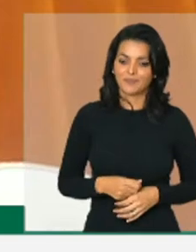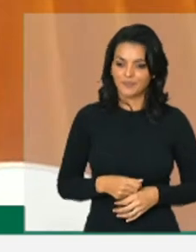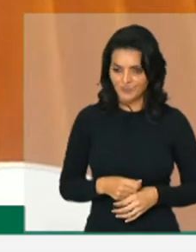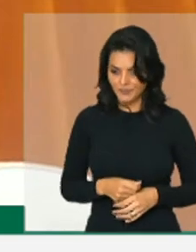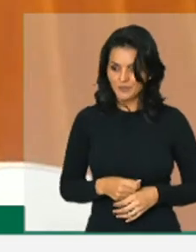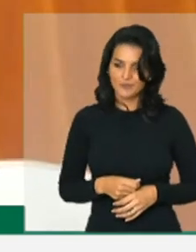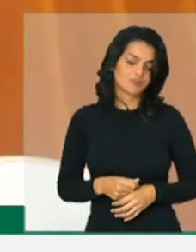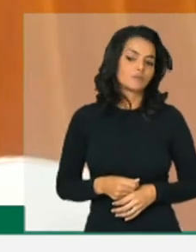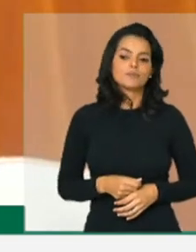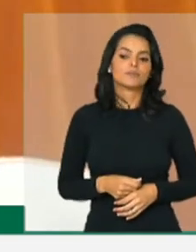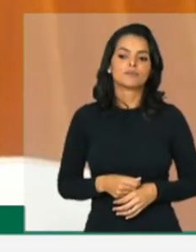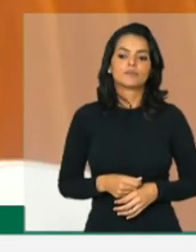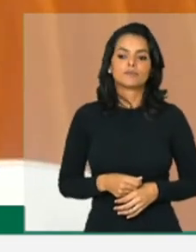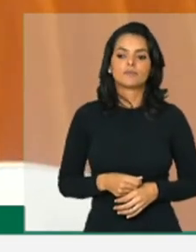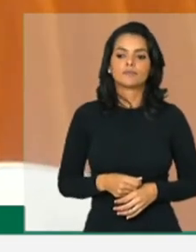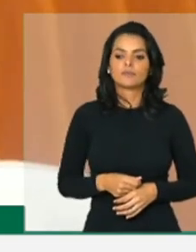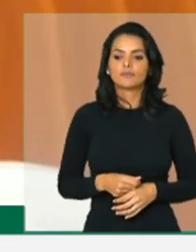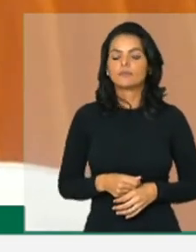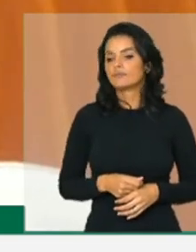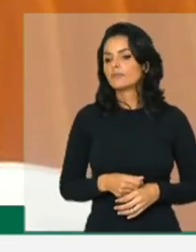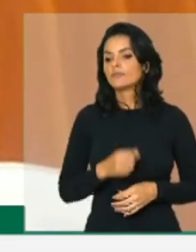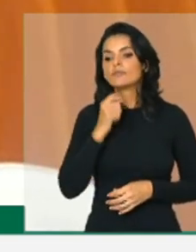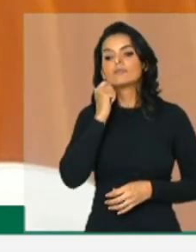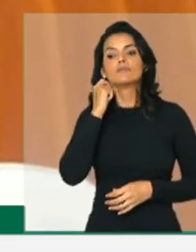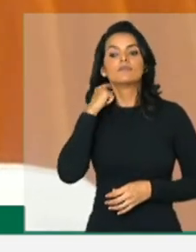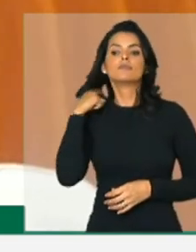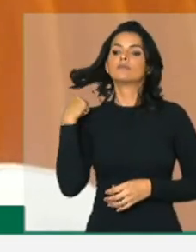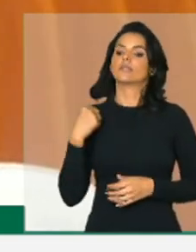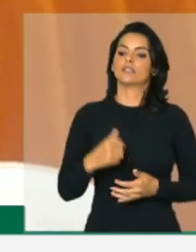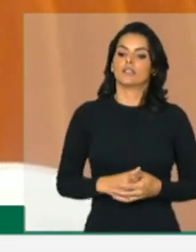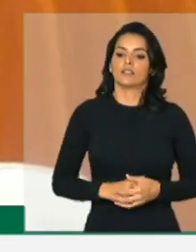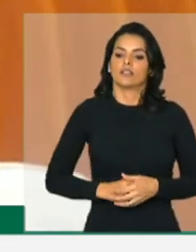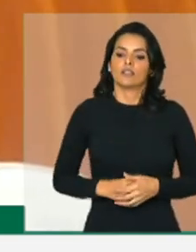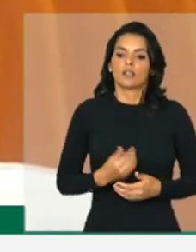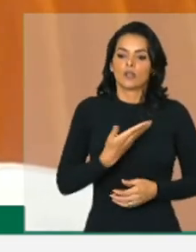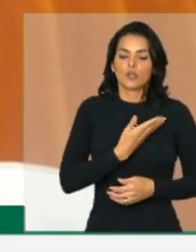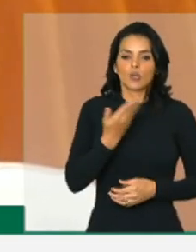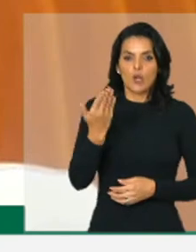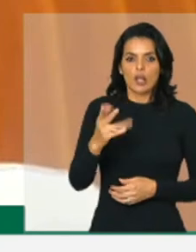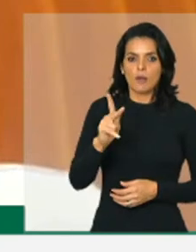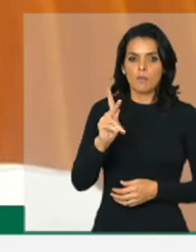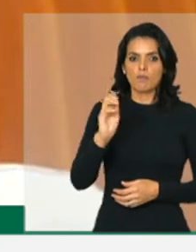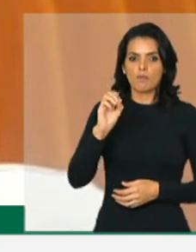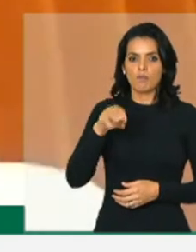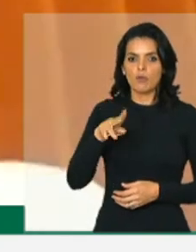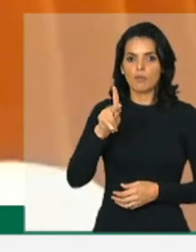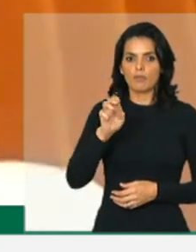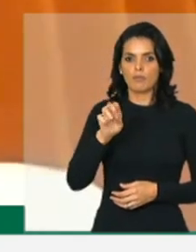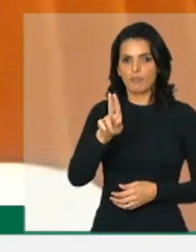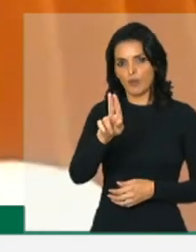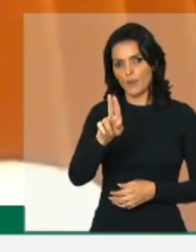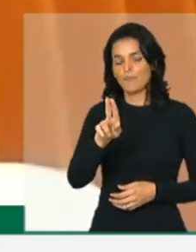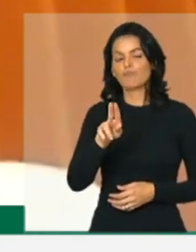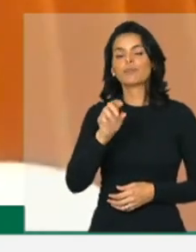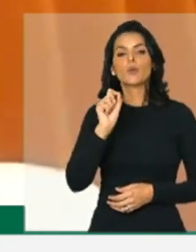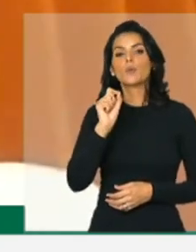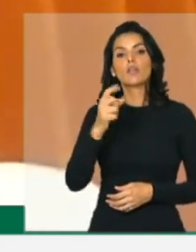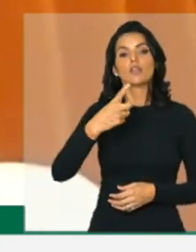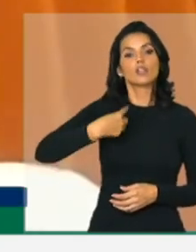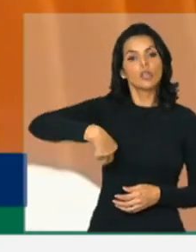POLÍTICA DE RECUPERAÇÃO DESSES CRÉDITOS UMA POLÍTICA COM RAZOABILIDADE EM TERMOS DE DESCONTO A SER CONCEDIDO PARA ESSES DEVEDORES E UMA POLÍTICA QUE PRESERVE OS DOIS